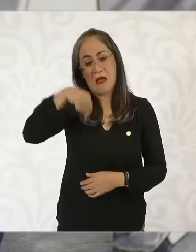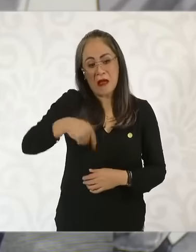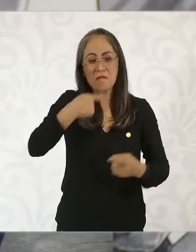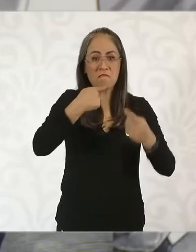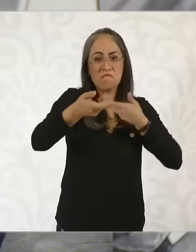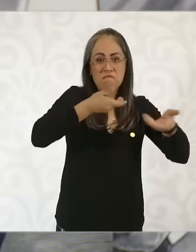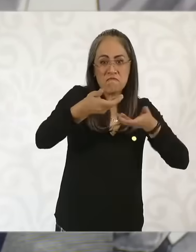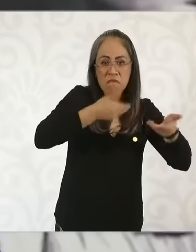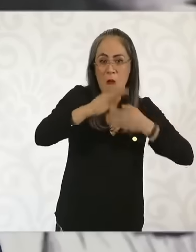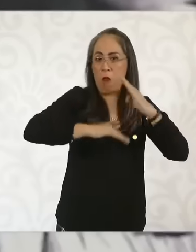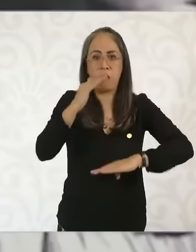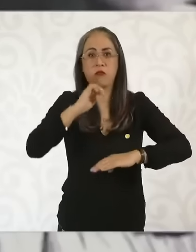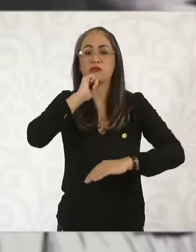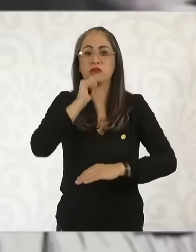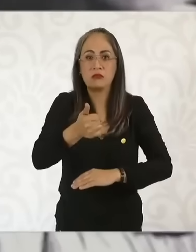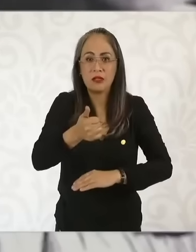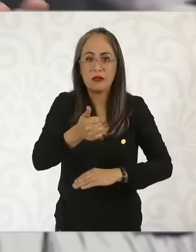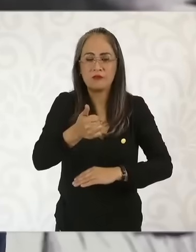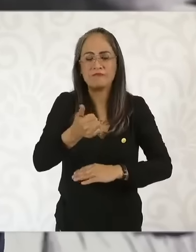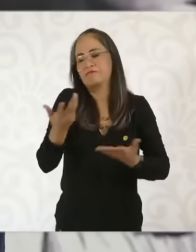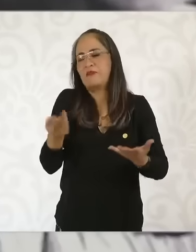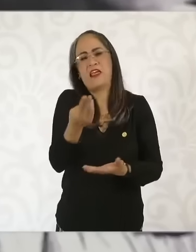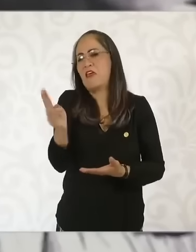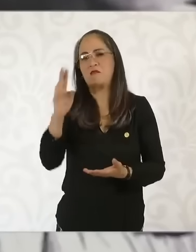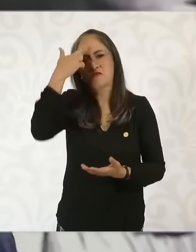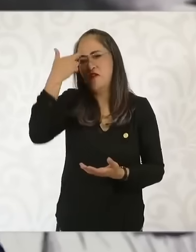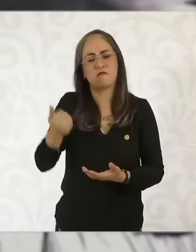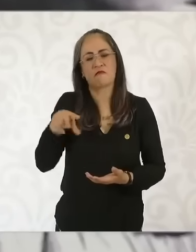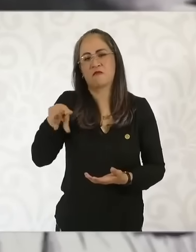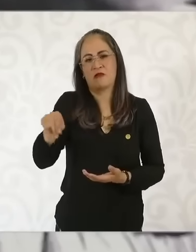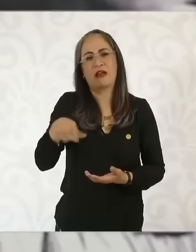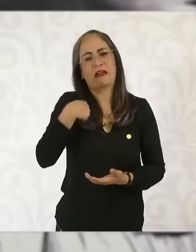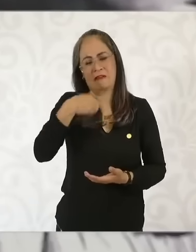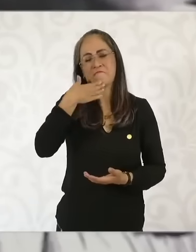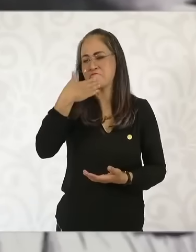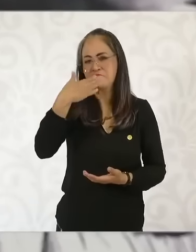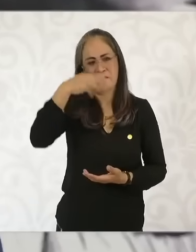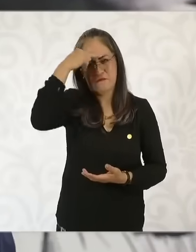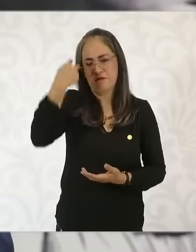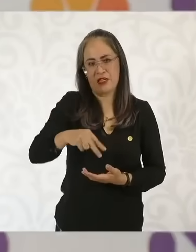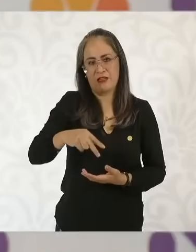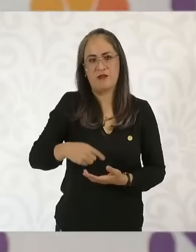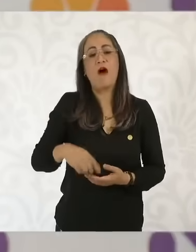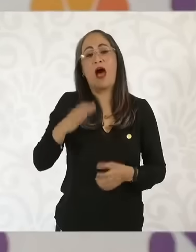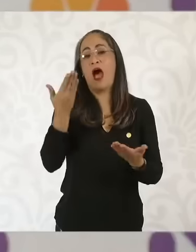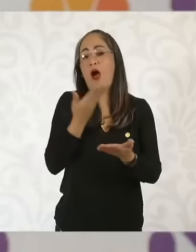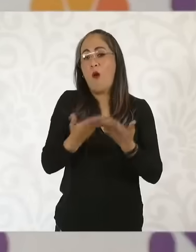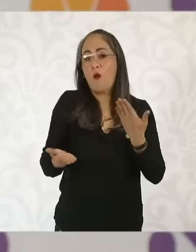nuestros opositores, pues están fracasando por fortuna para México, porque lo de hoy nos pone